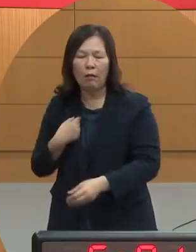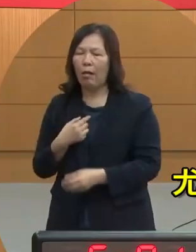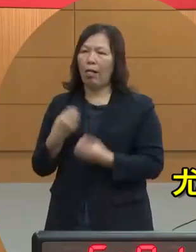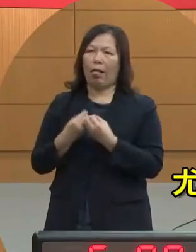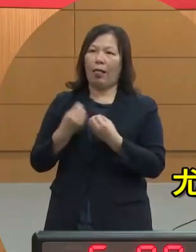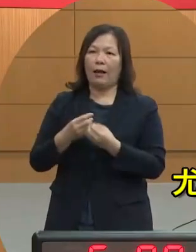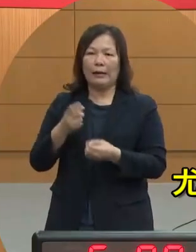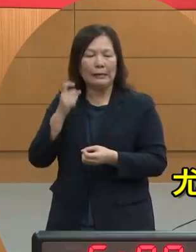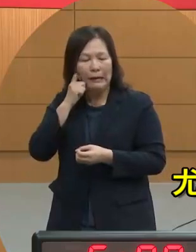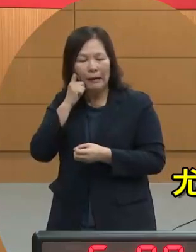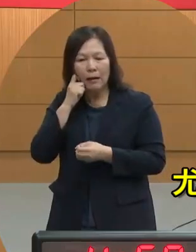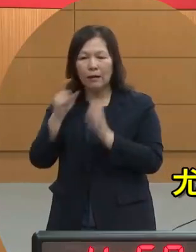尤其是有理念的那一種